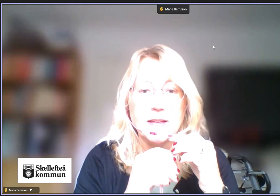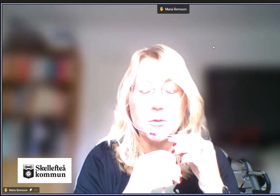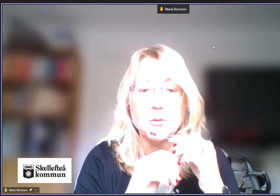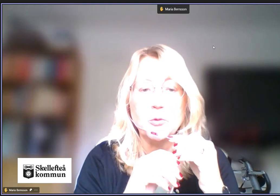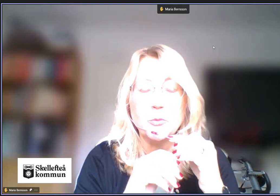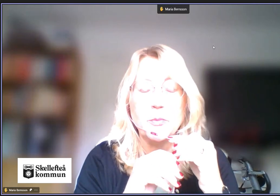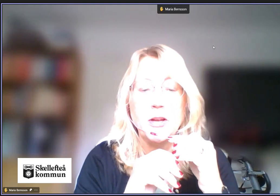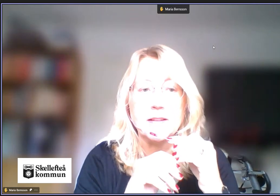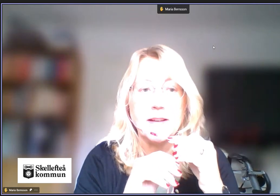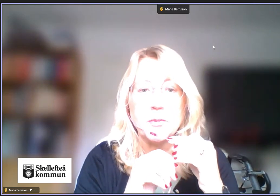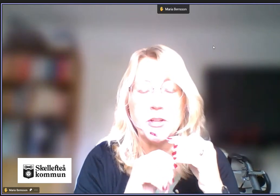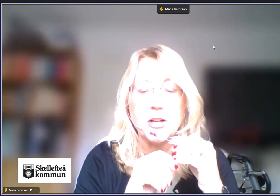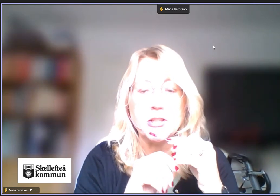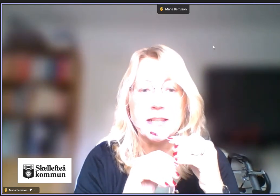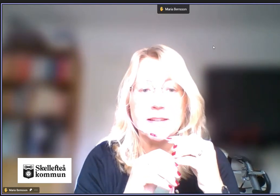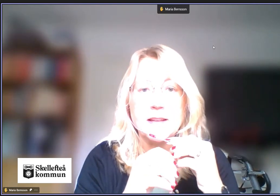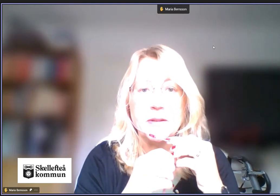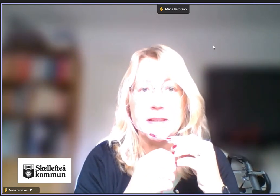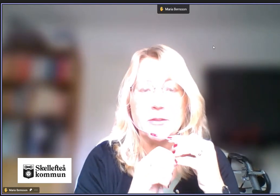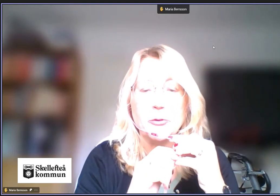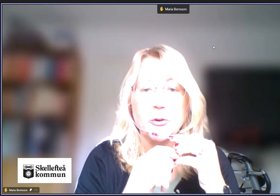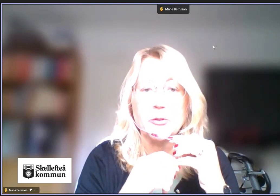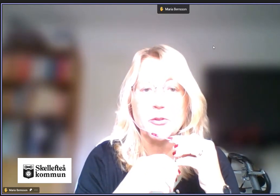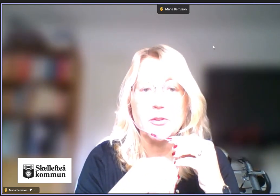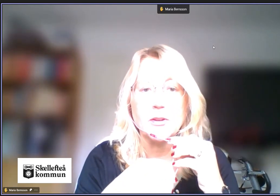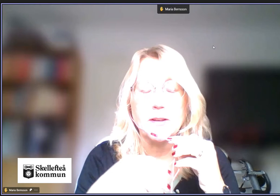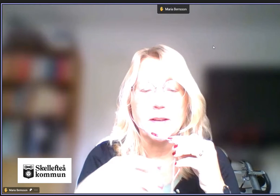Det är ju omöjligt att veta att man kanske inte när man inte får något